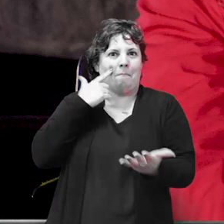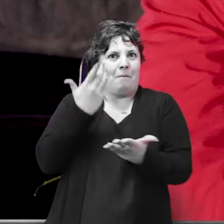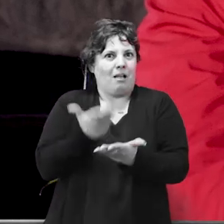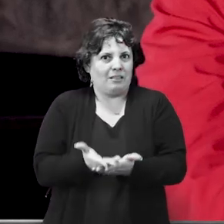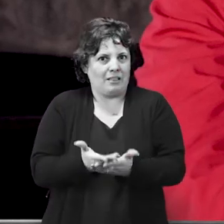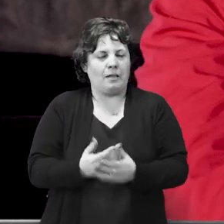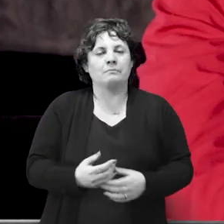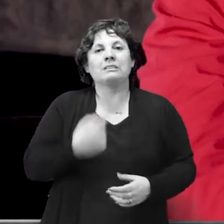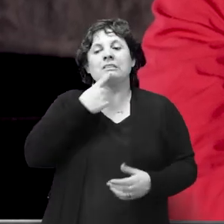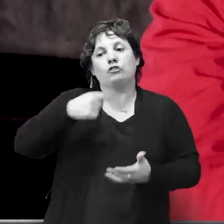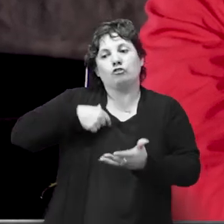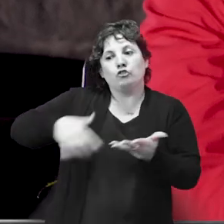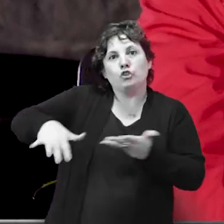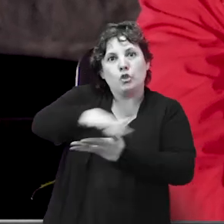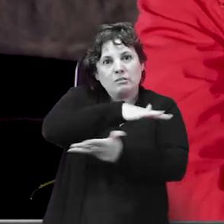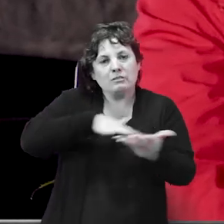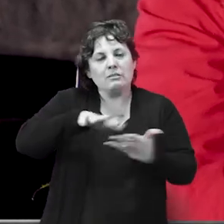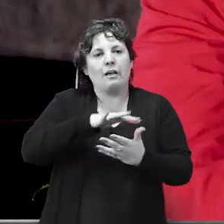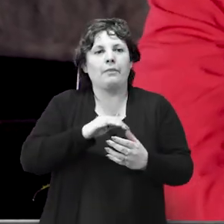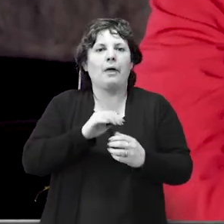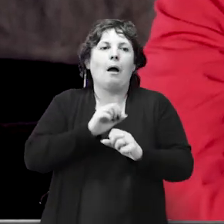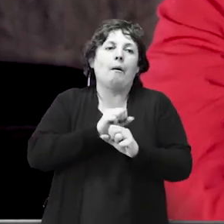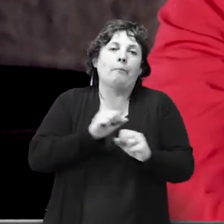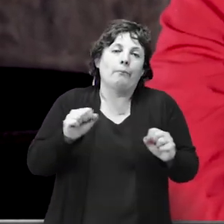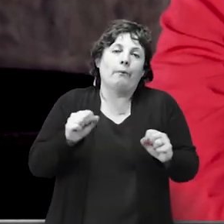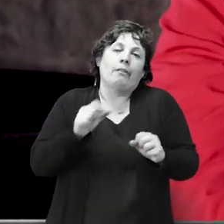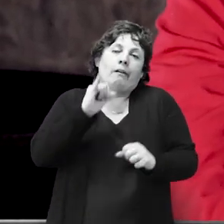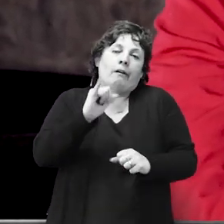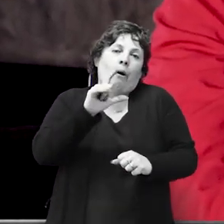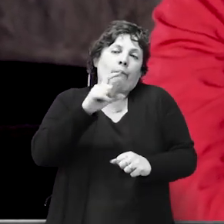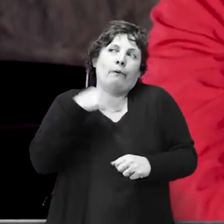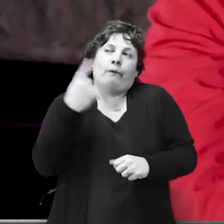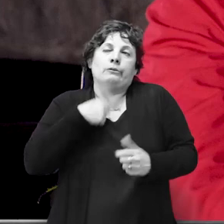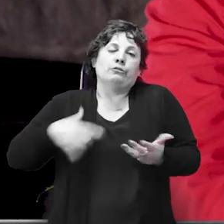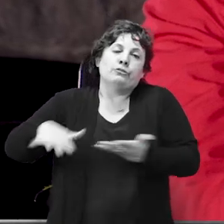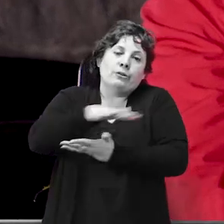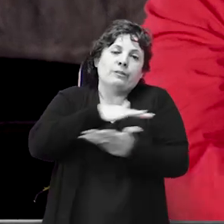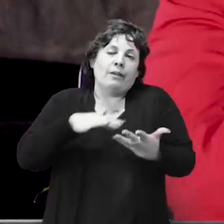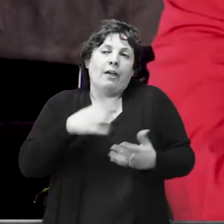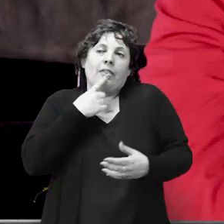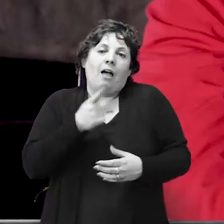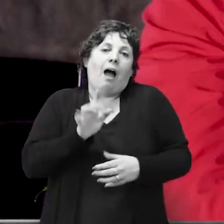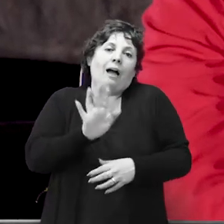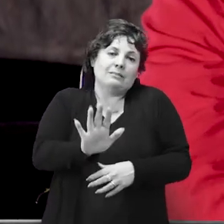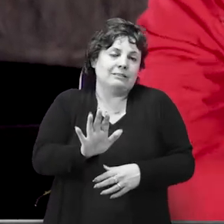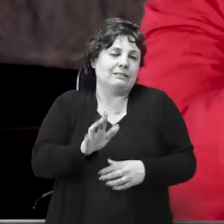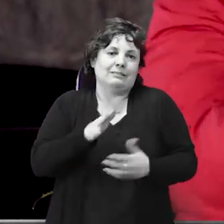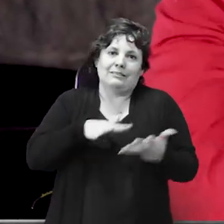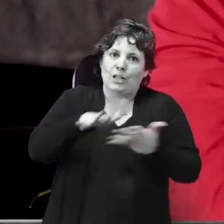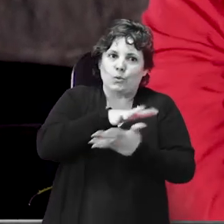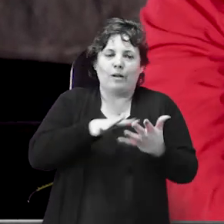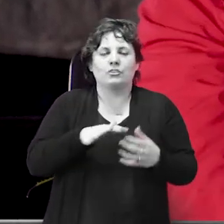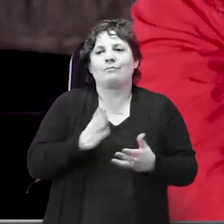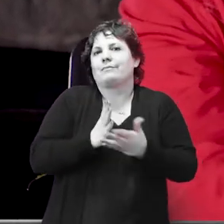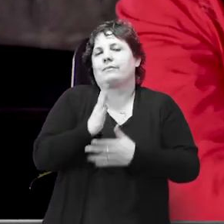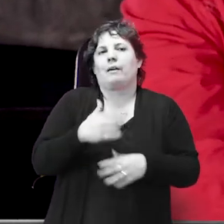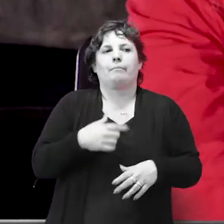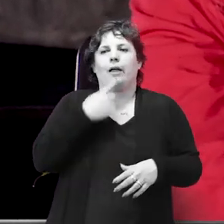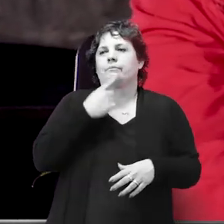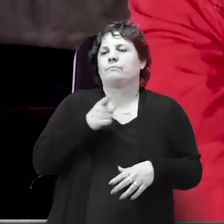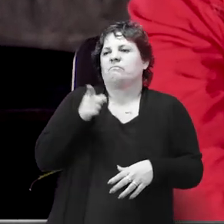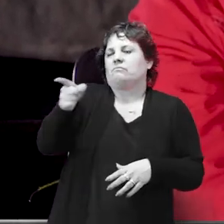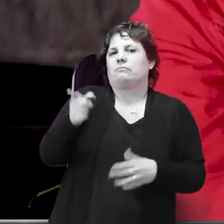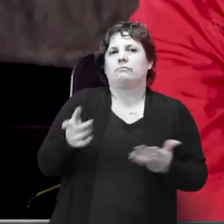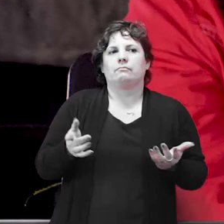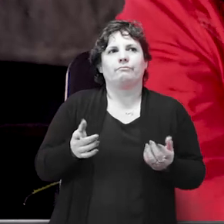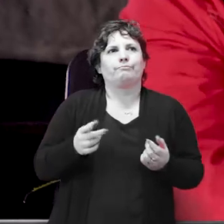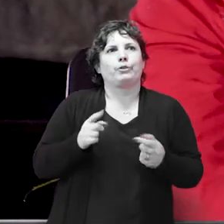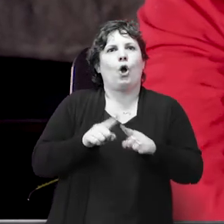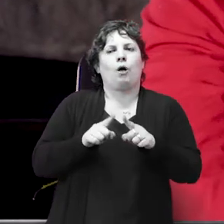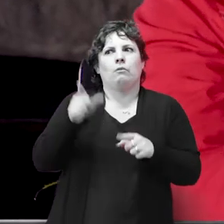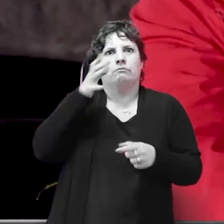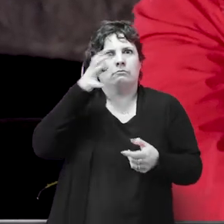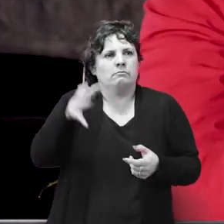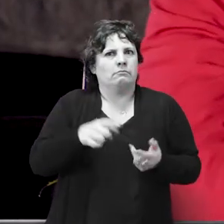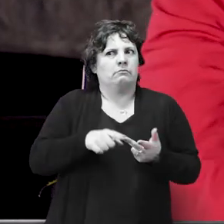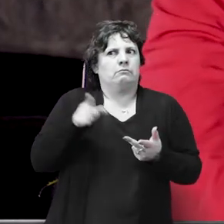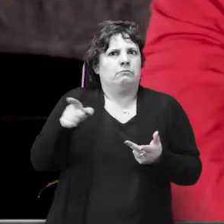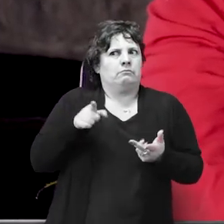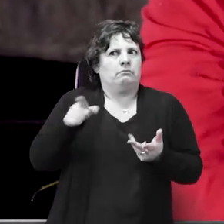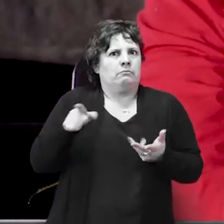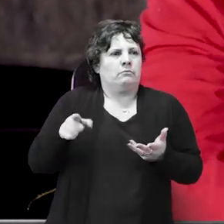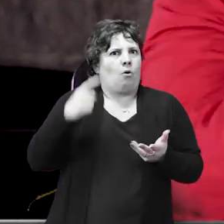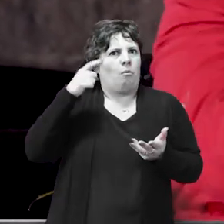Socialmente podemos decir que es esperable que se les atribuya estos peligros o estos estigmas.